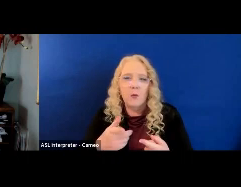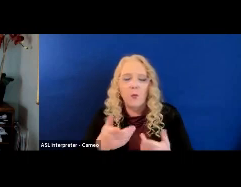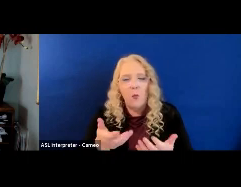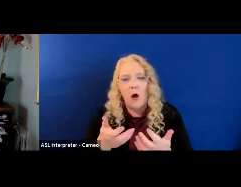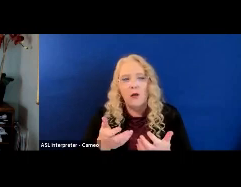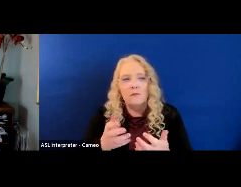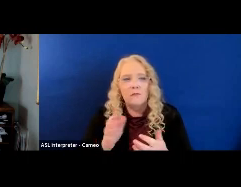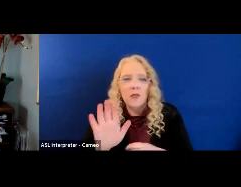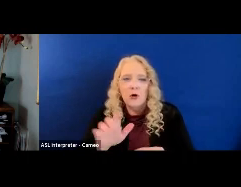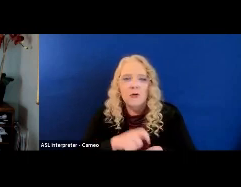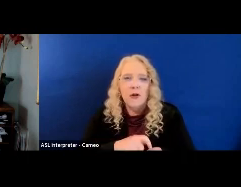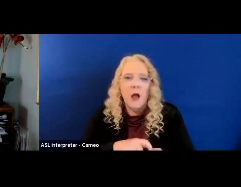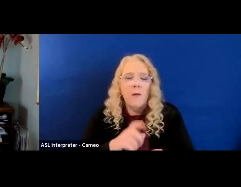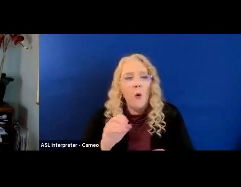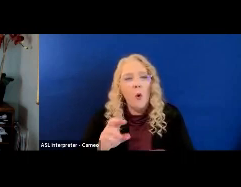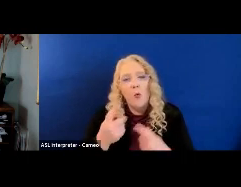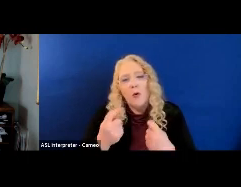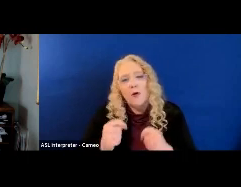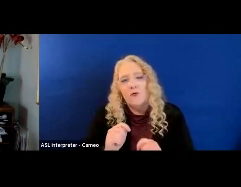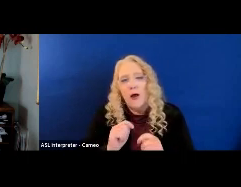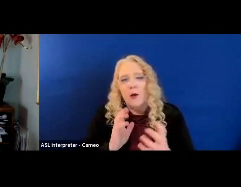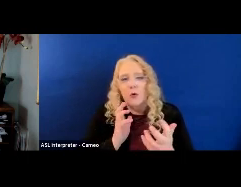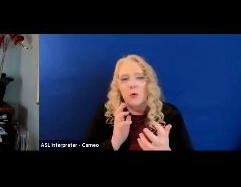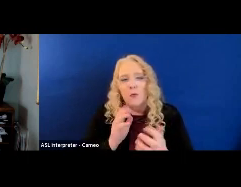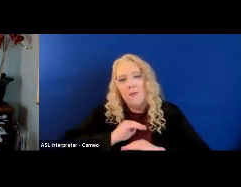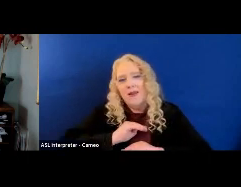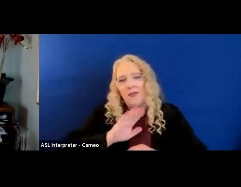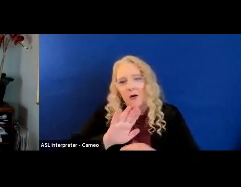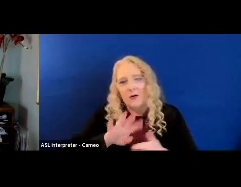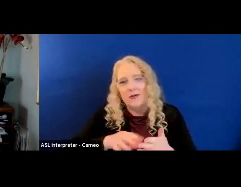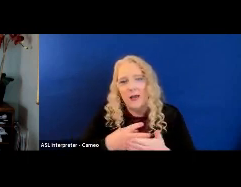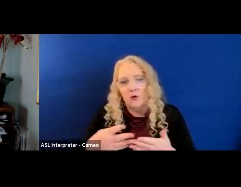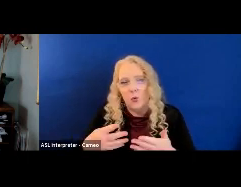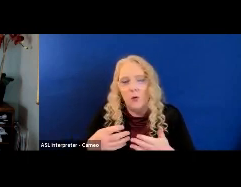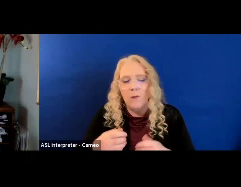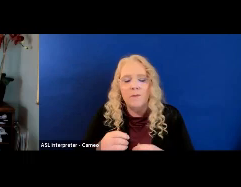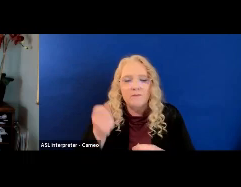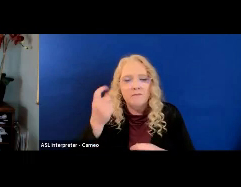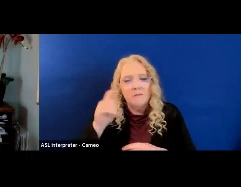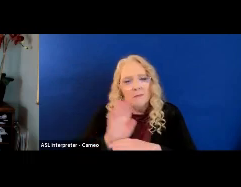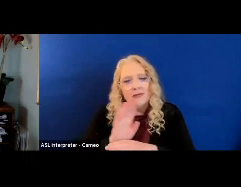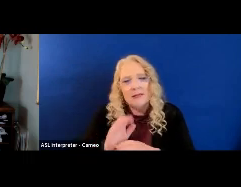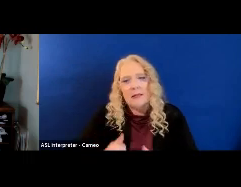su horario porque sabemos lo ocupadas que pueden ser sus vidas. Si surgen desacuerdos aprenda